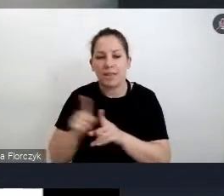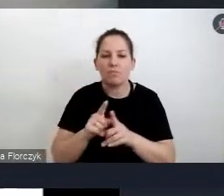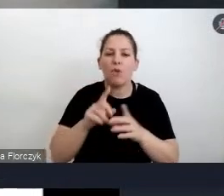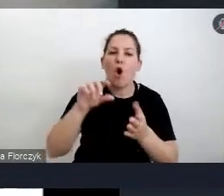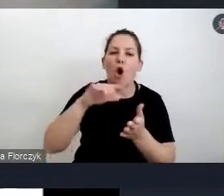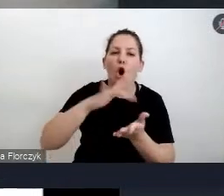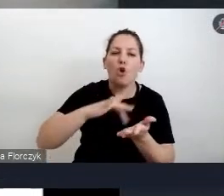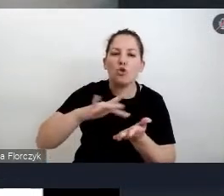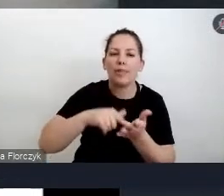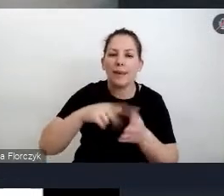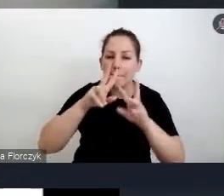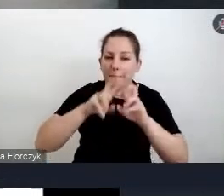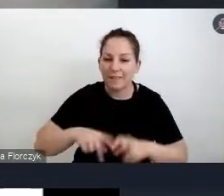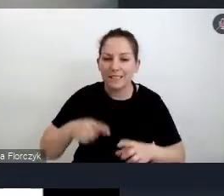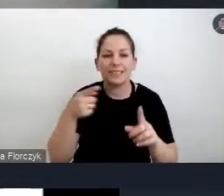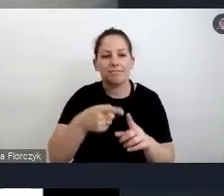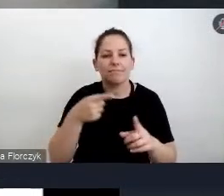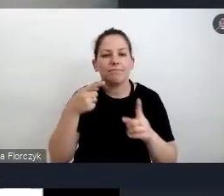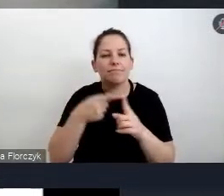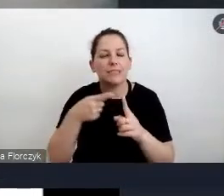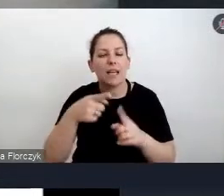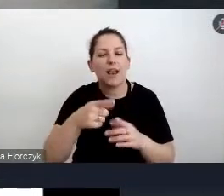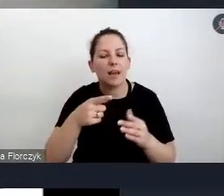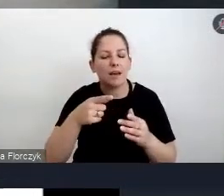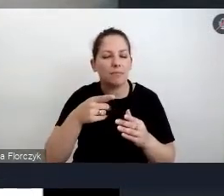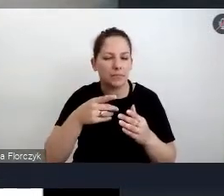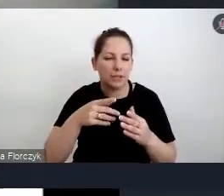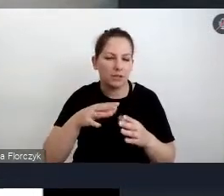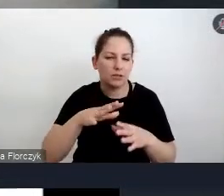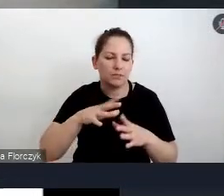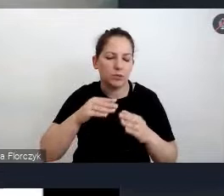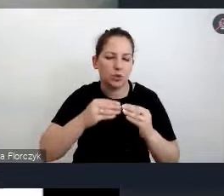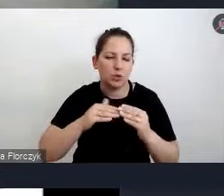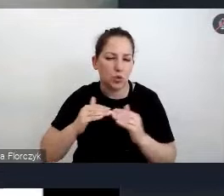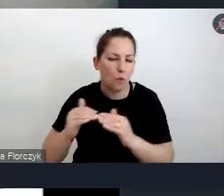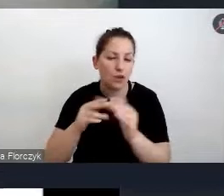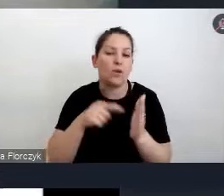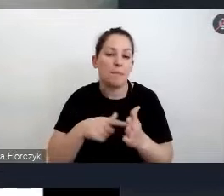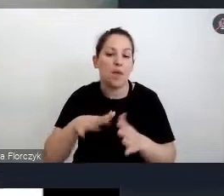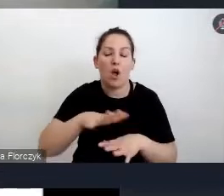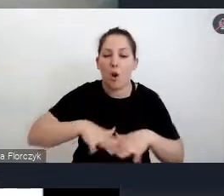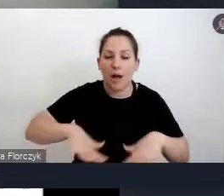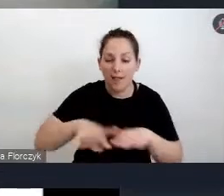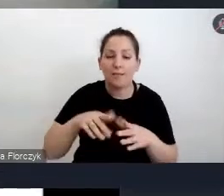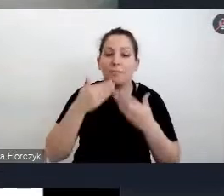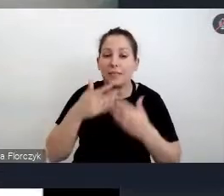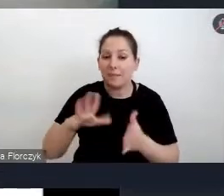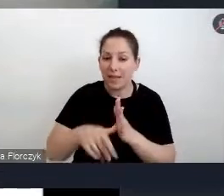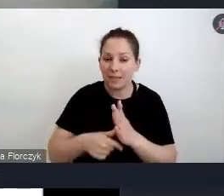w celu stworzenia prototypu zrównoważonej gospodarki lokalnej. Pomoże to miastu w realizacji Celów Zrównoważonego Rozwoju